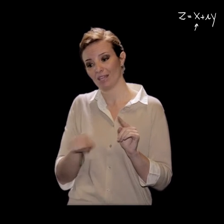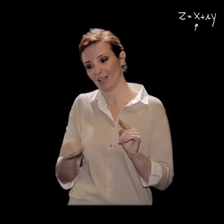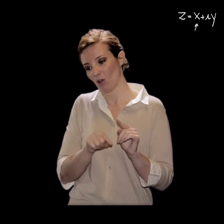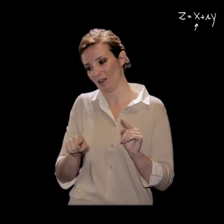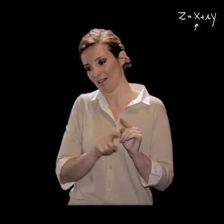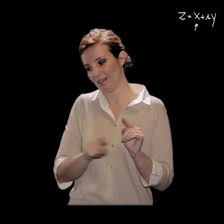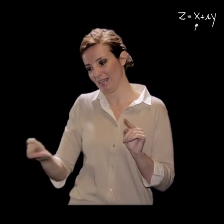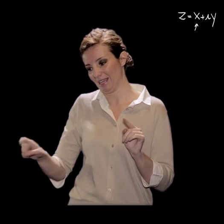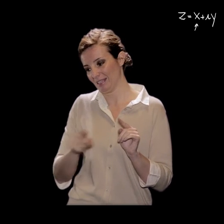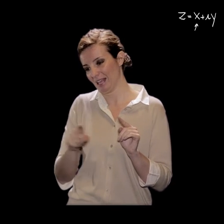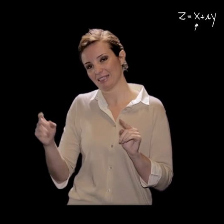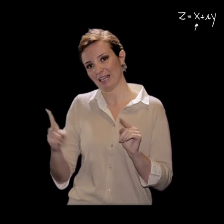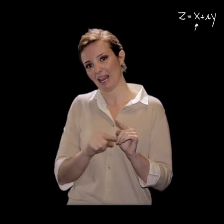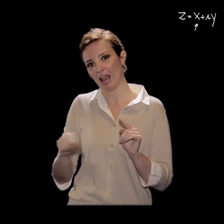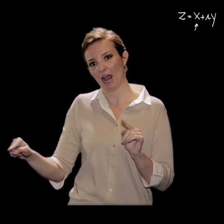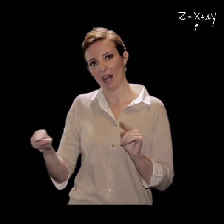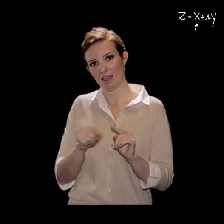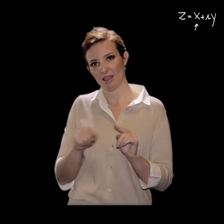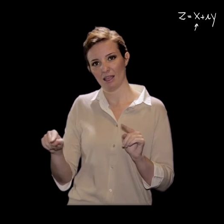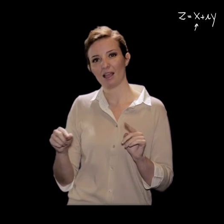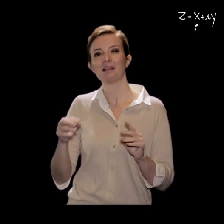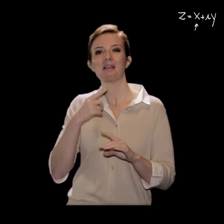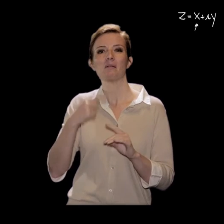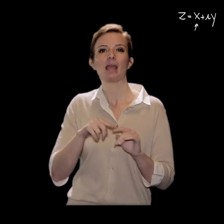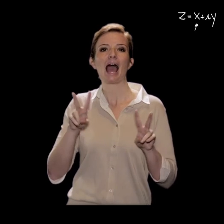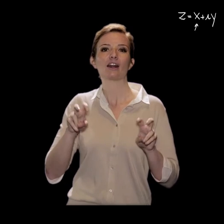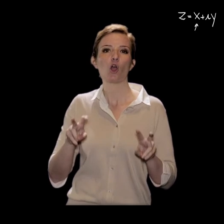Questo angolo è chiamato anomalia o argomento del numero complesso z.